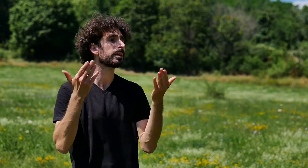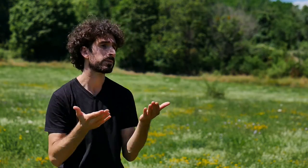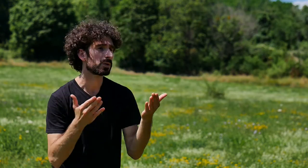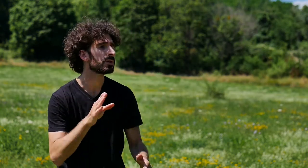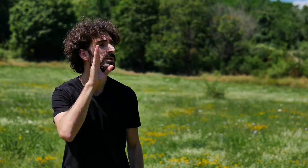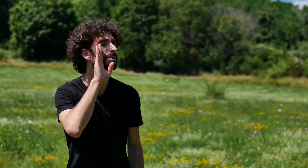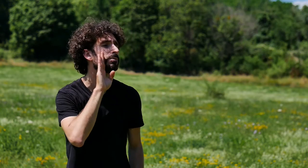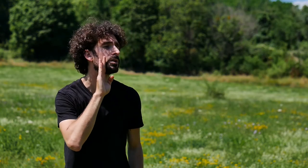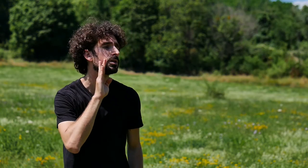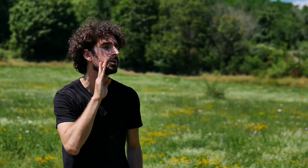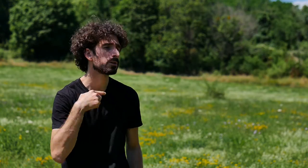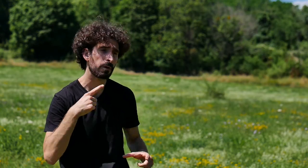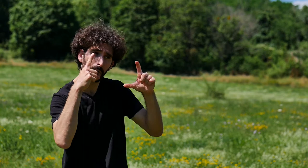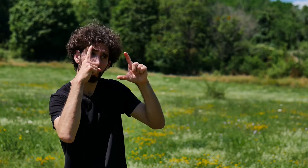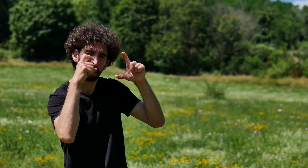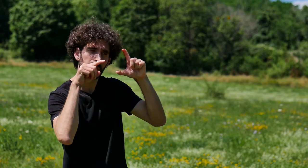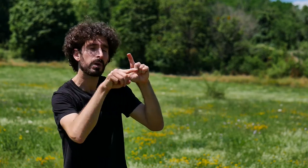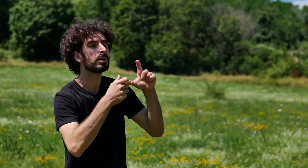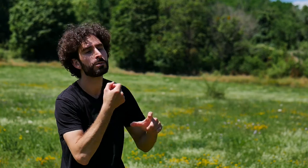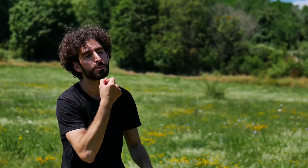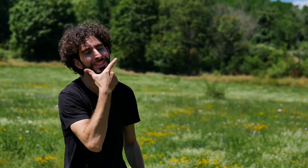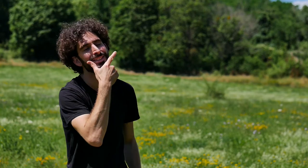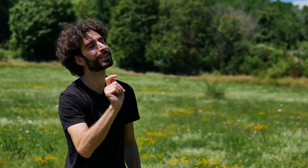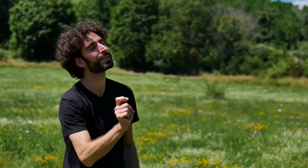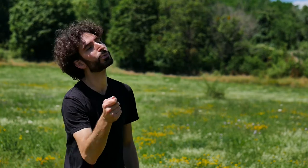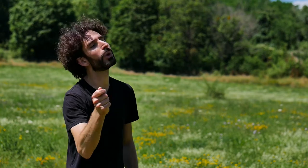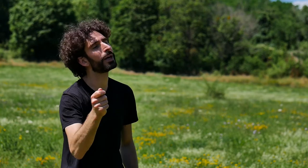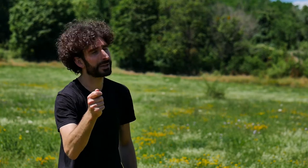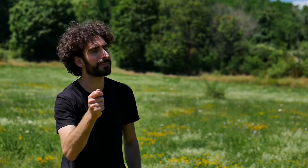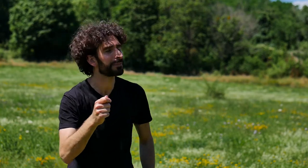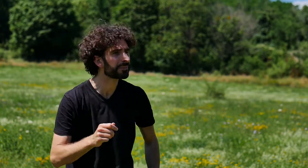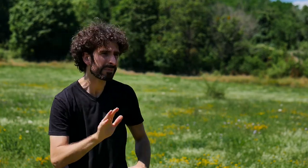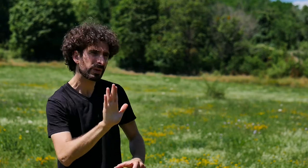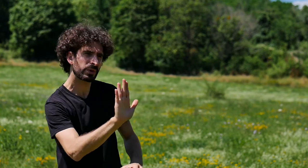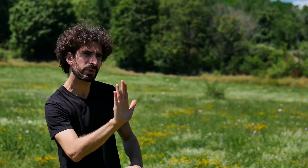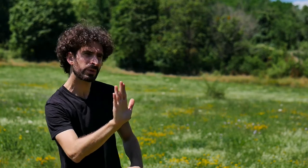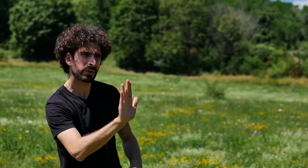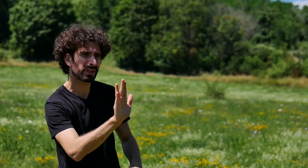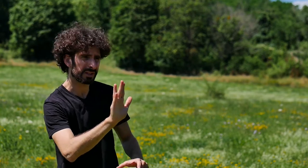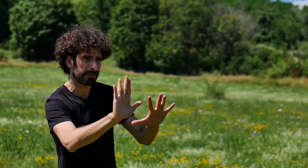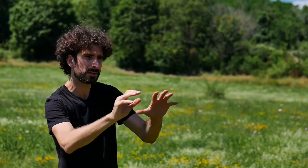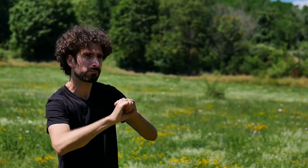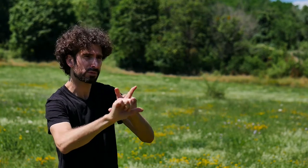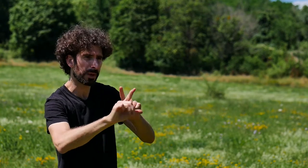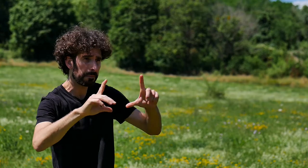Maintenant, s'il te plaît, je te prends en photo avec un sourire naturel. Recule un peu. Bouge pas.